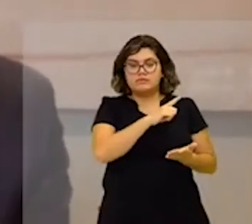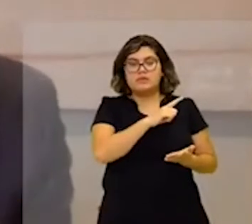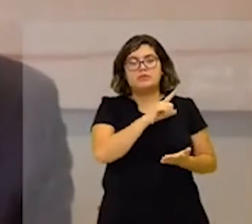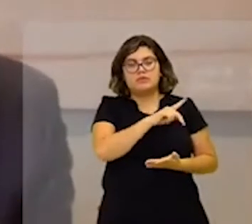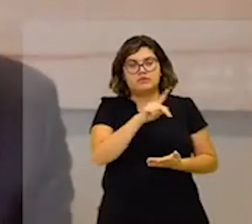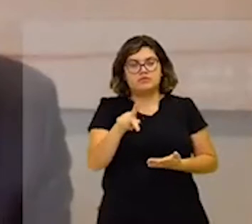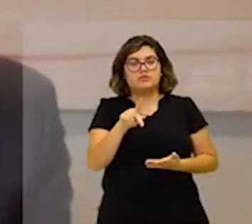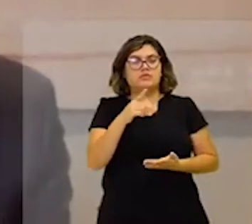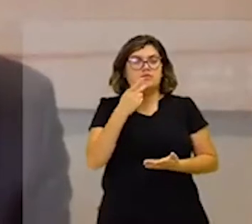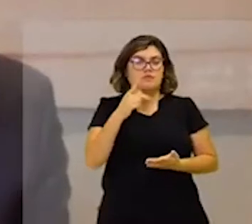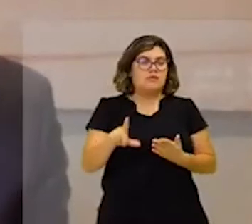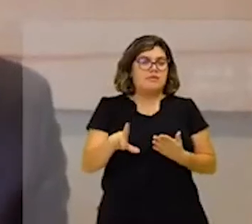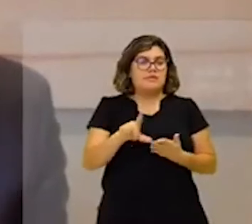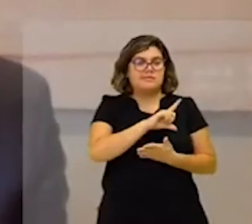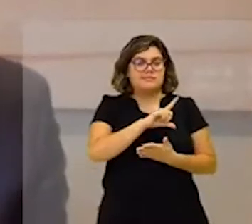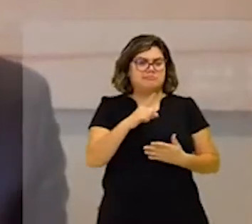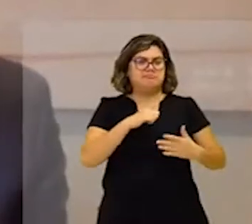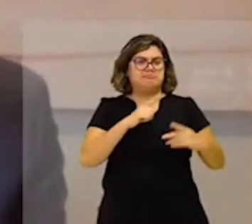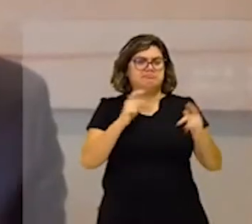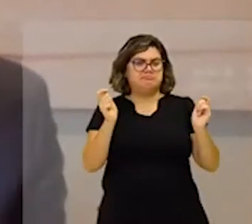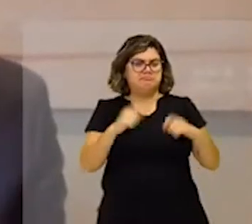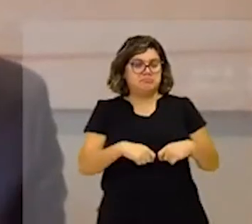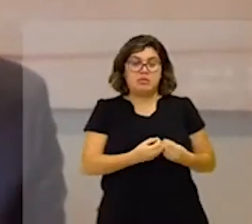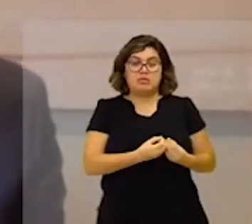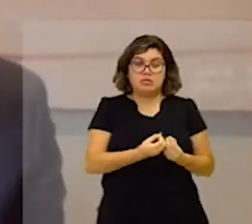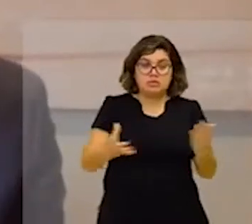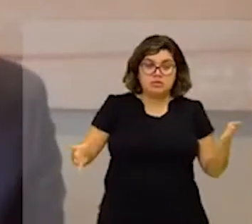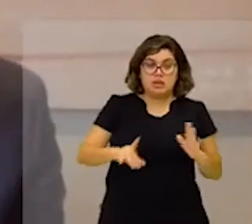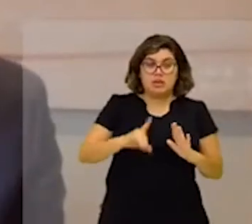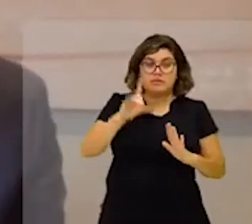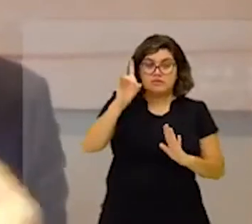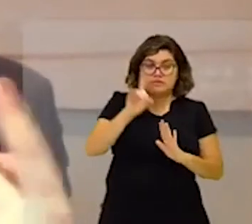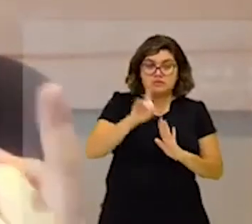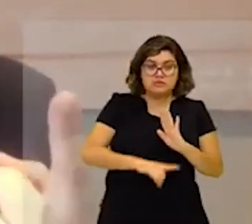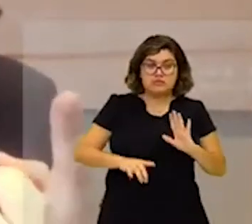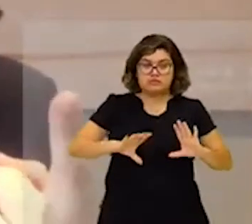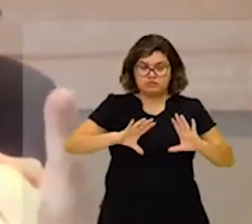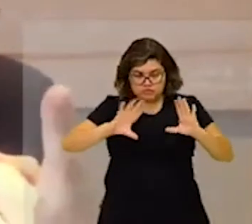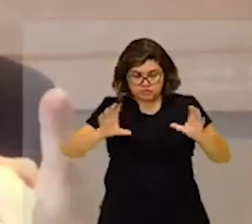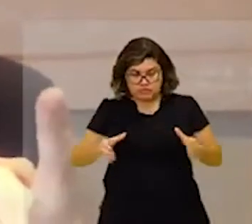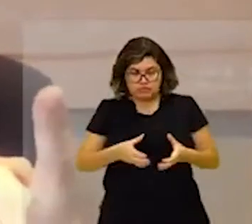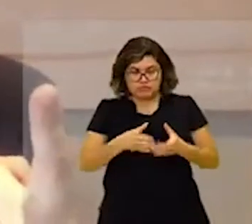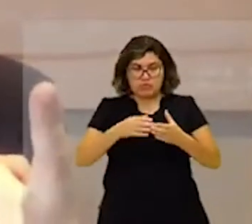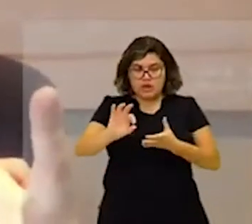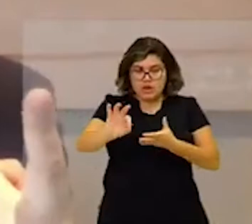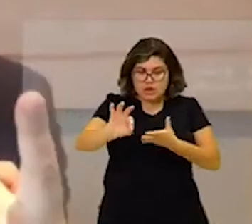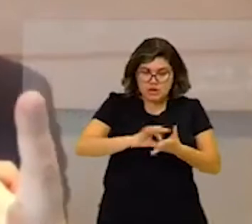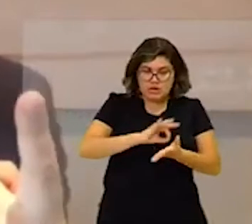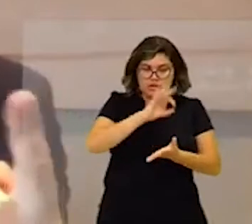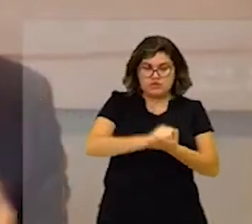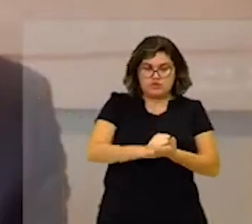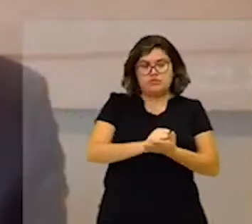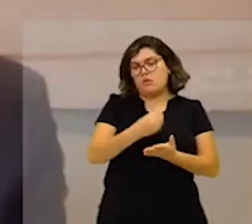seja nós darmos o direito da agregação conjunta no registro obviamente respeitando apenas um titular